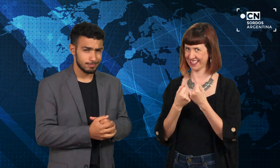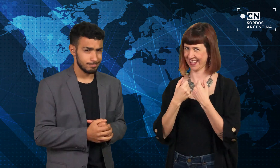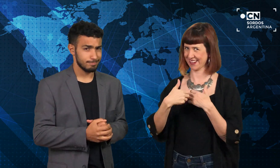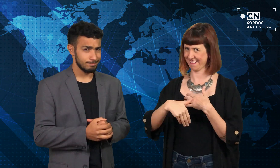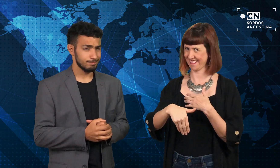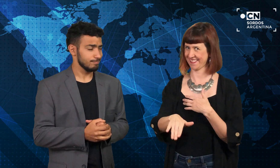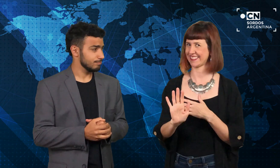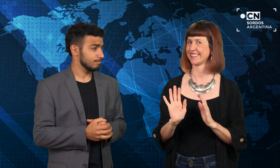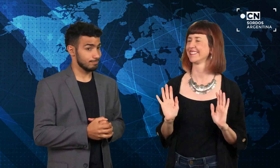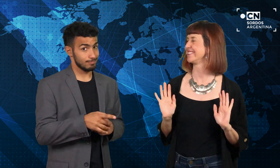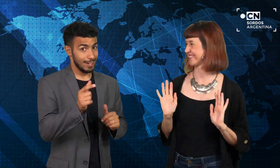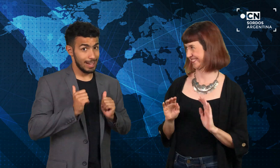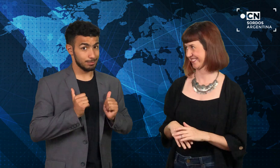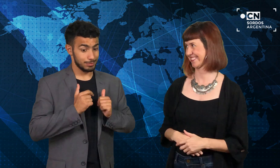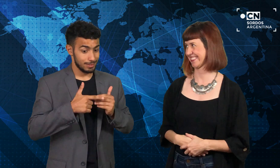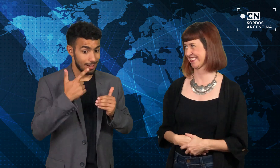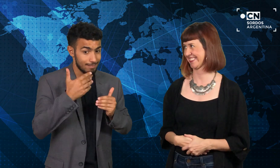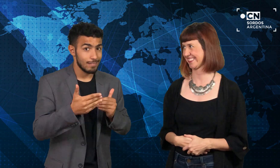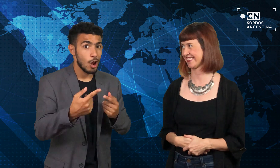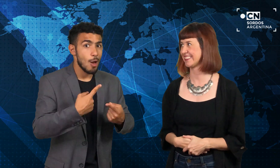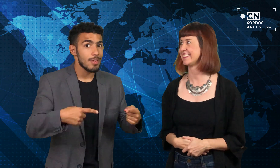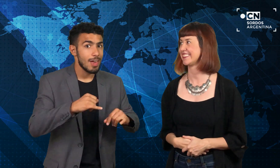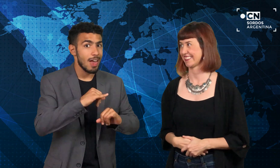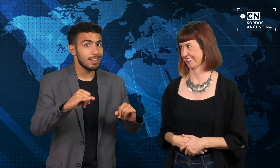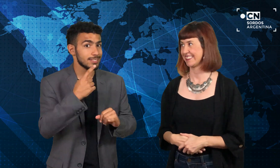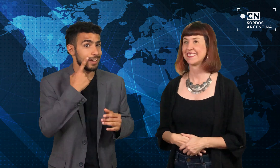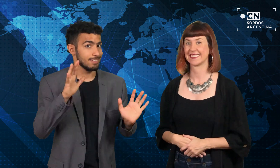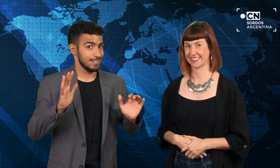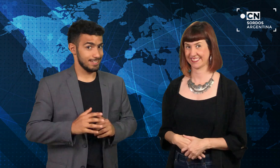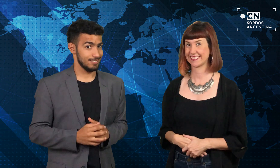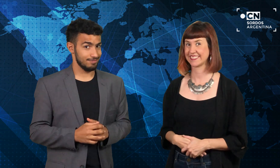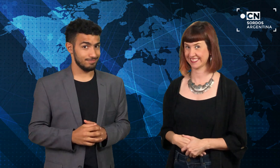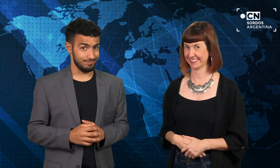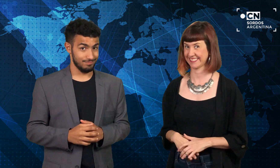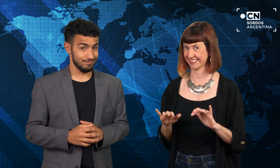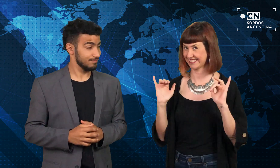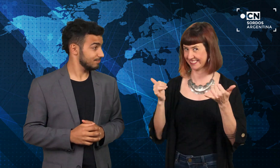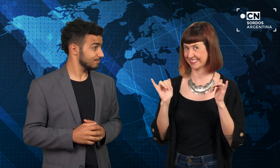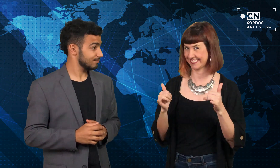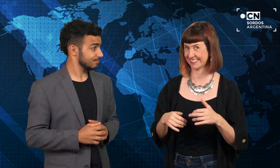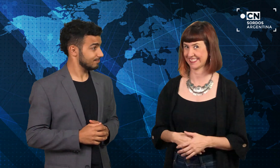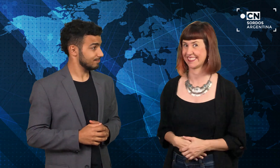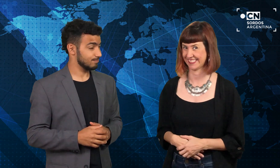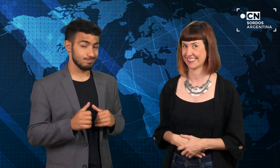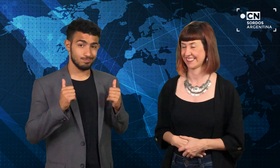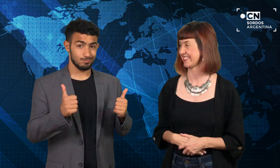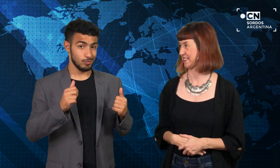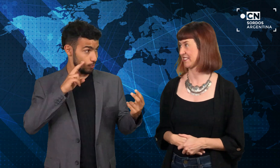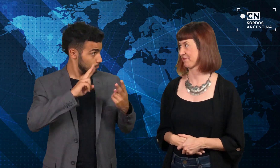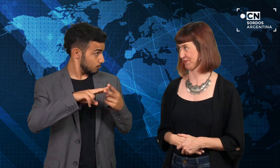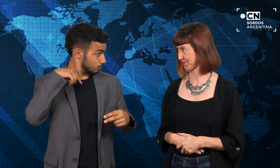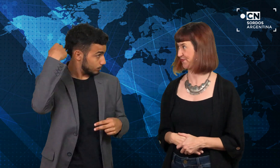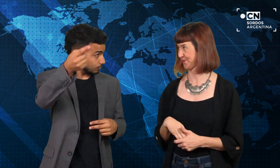Va a llegar el aniversario. - Estén atentos a las novedades. ¡Sí! - ¿Nos vemos el próximo domingo?